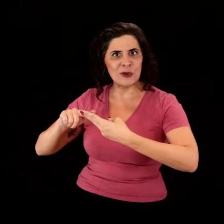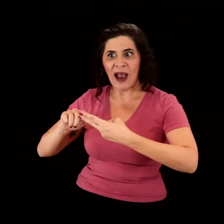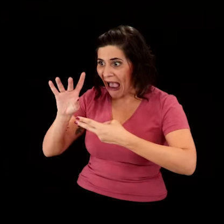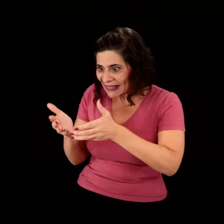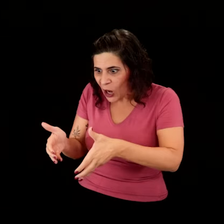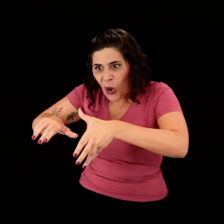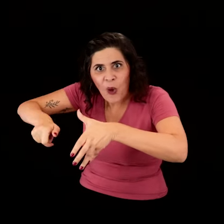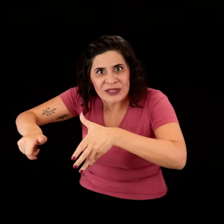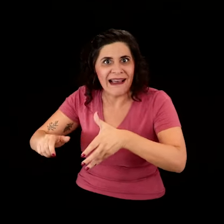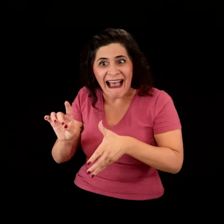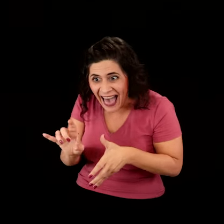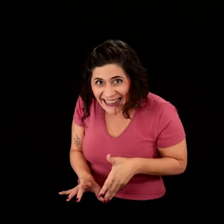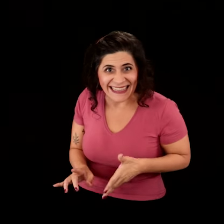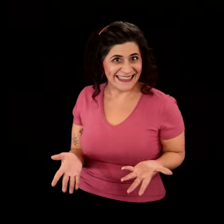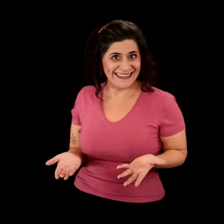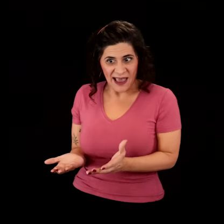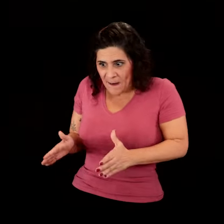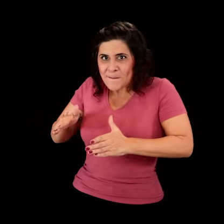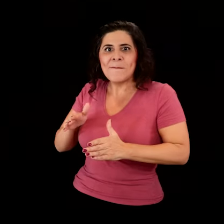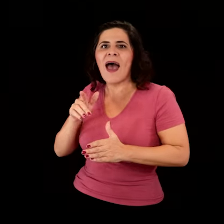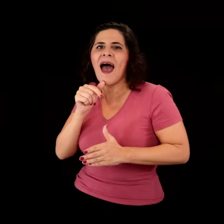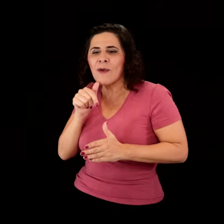Banheira... -...é um nível de minúcia,